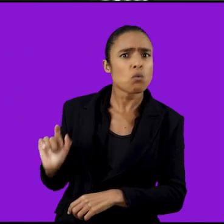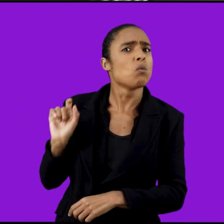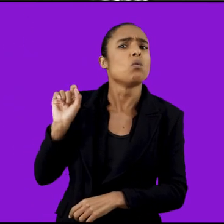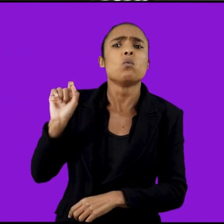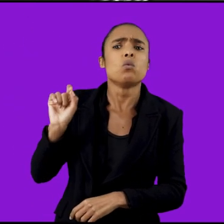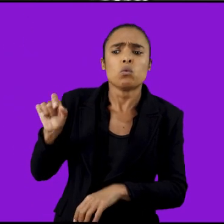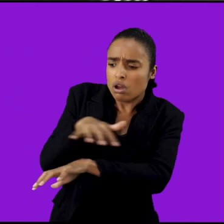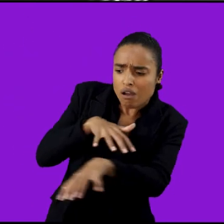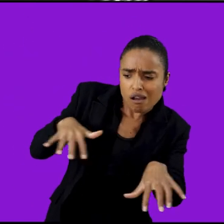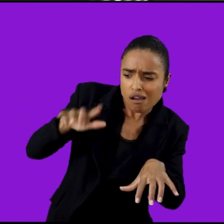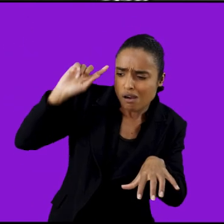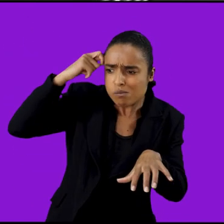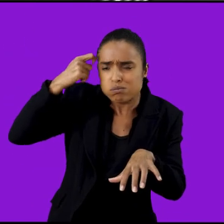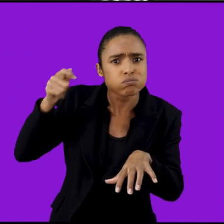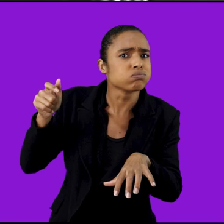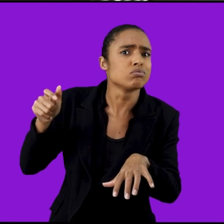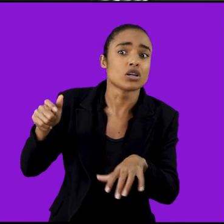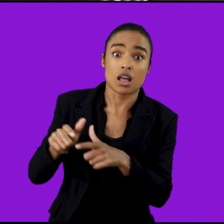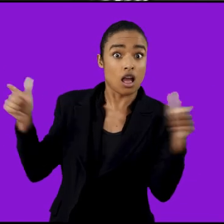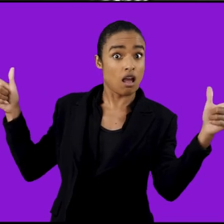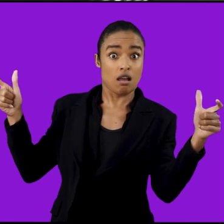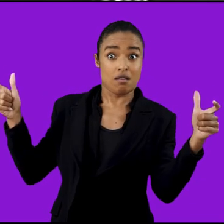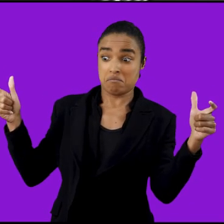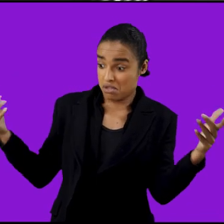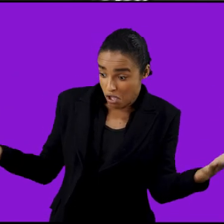é que o Brasil vai colocar os negros?”. Não tem como. Abriu a caixa de pandora. A